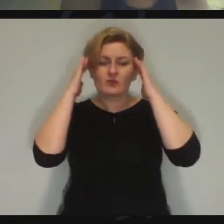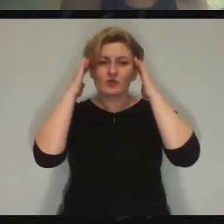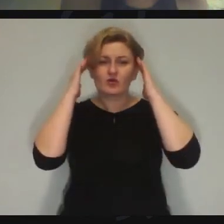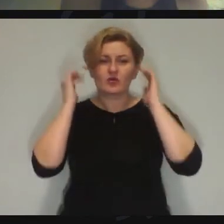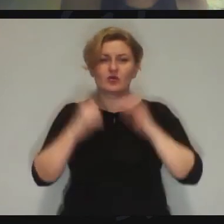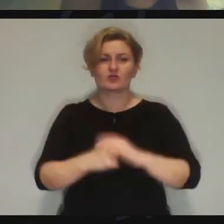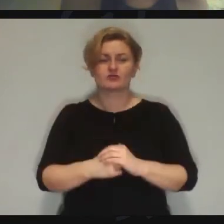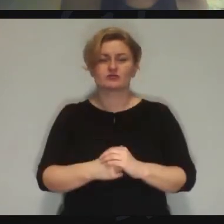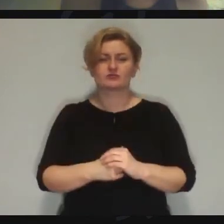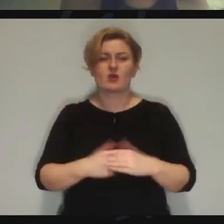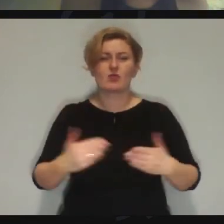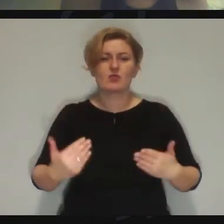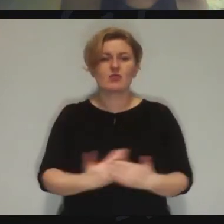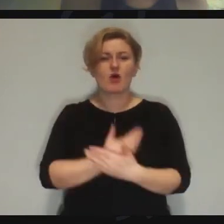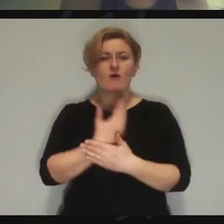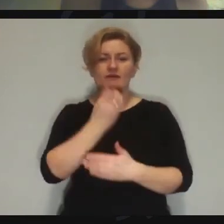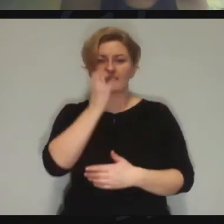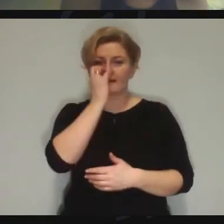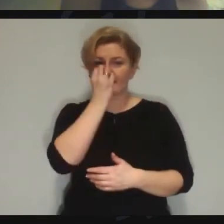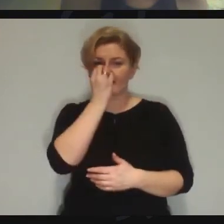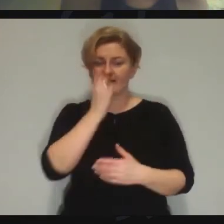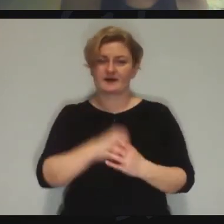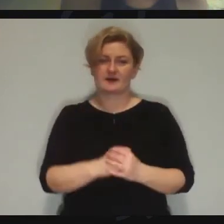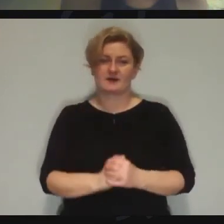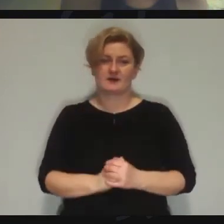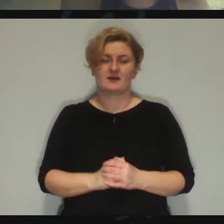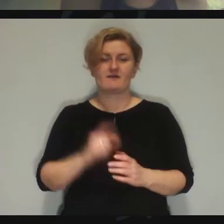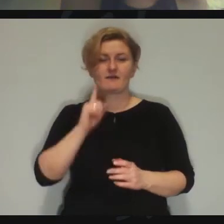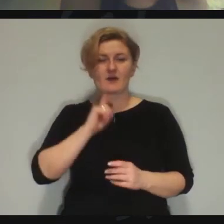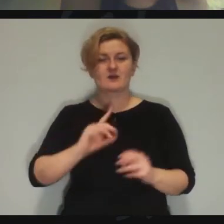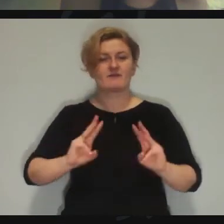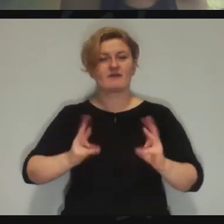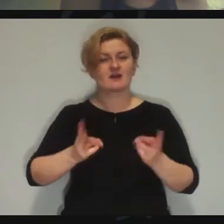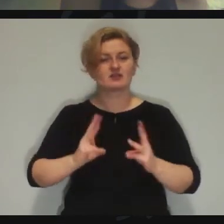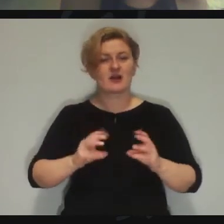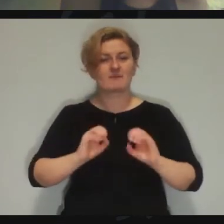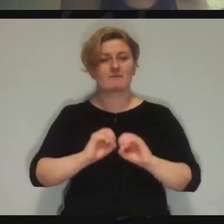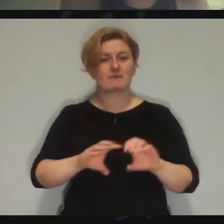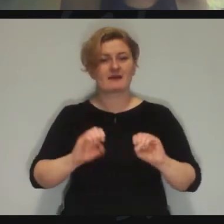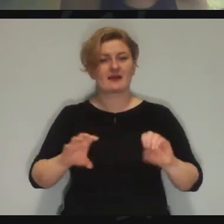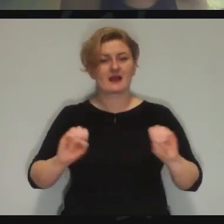o samym nowym cyrku, warsztatach pedagogicznych, o tej metodzie.